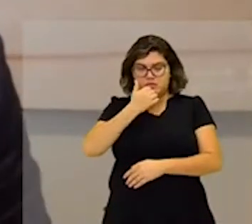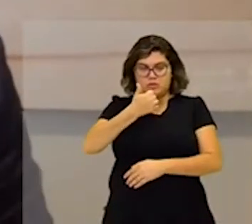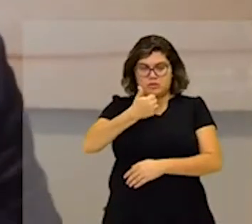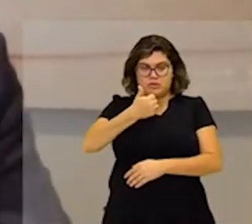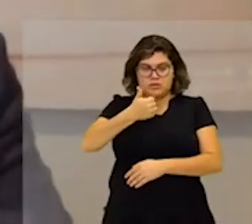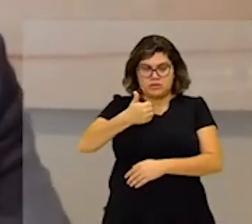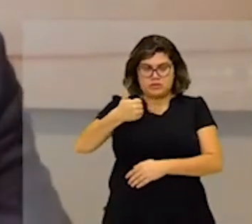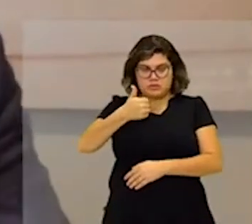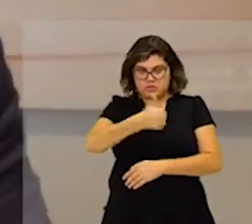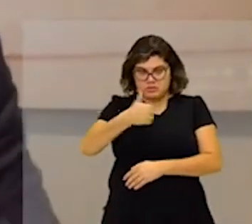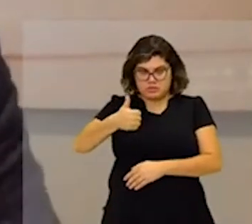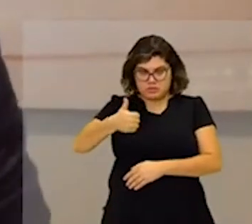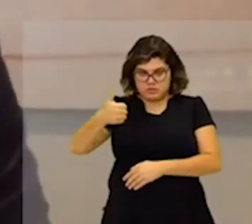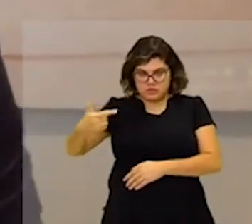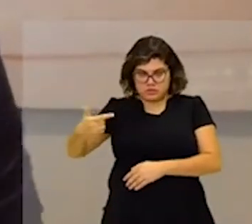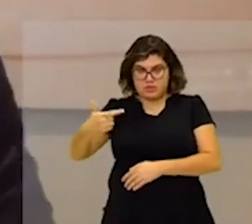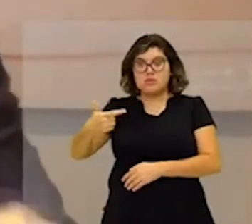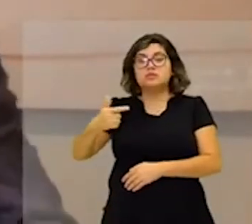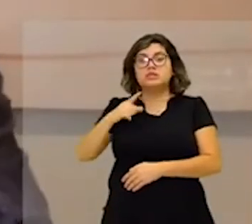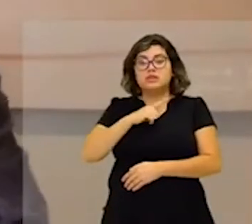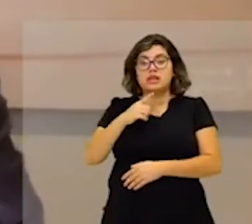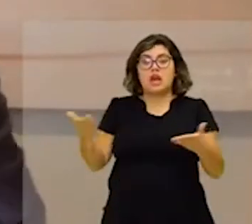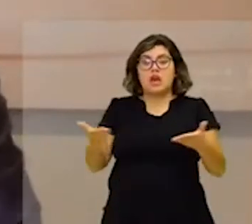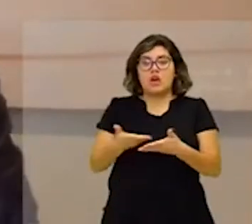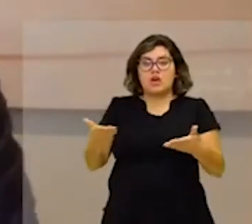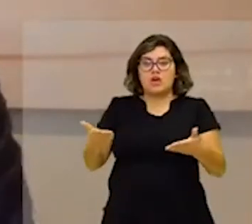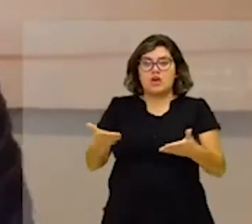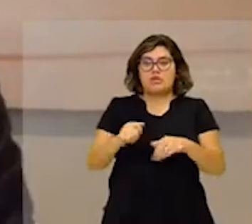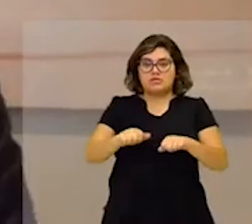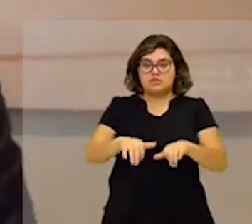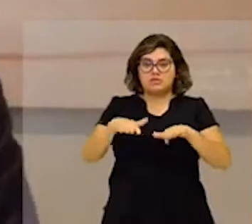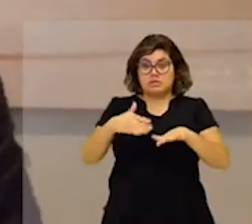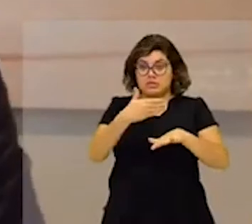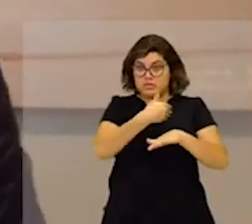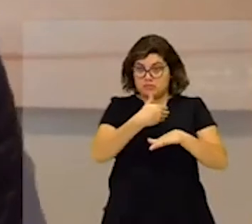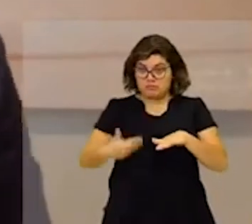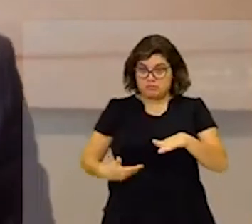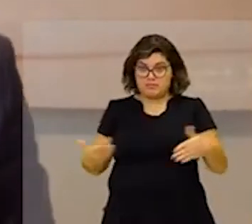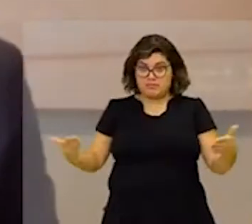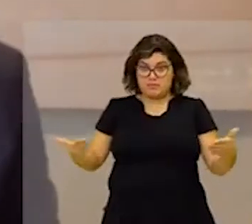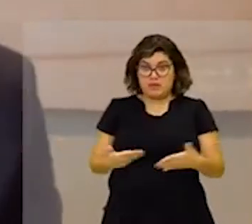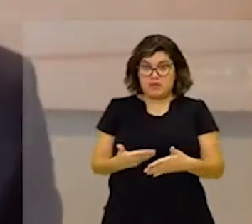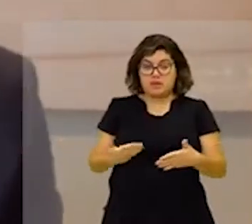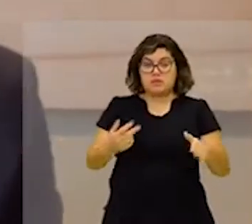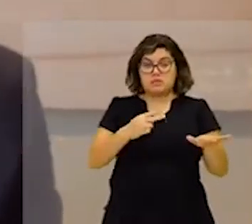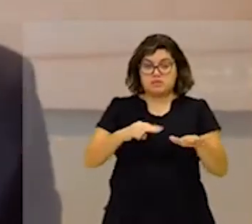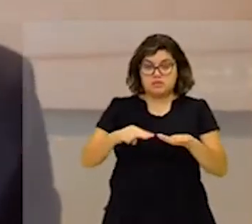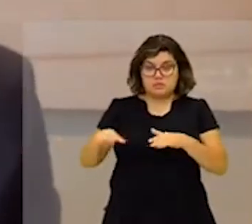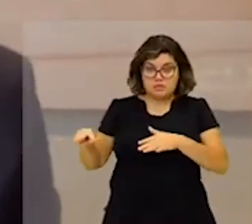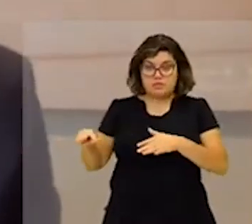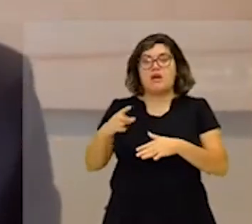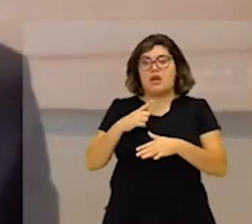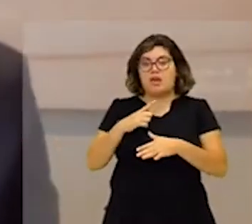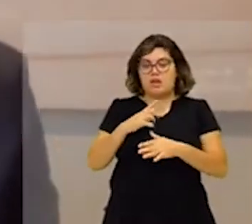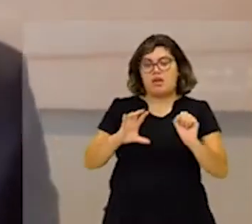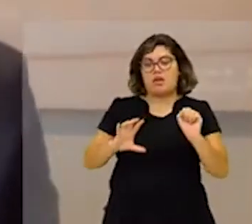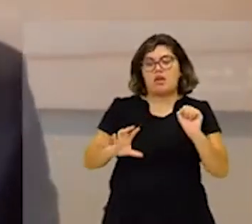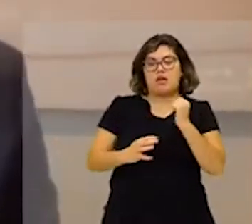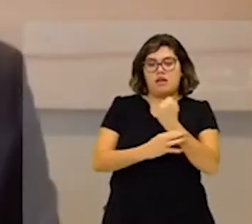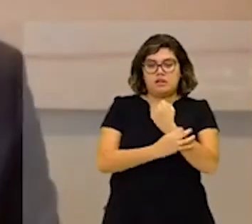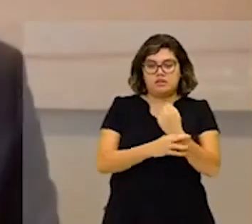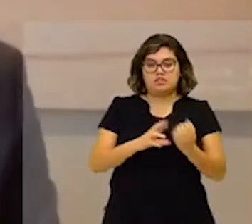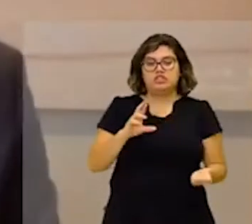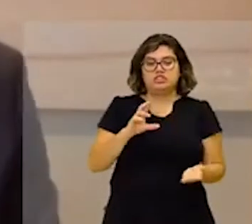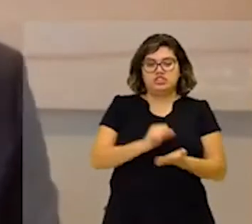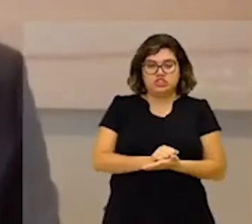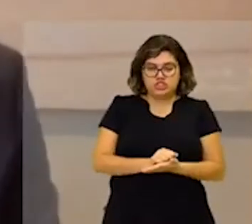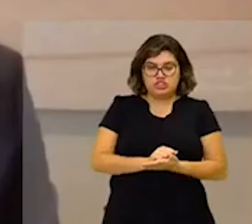tem agora nessa audiência pública agora dessa semana já a garantia da registrabilidade para